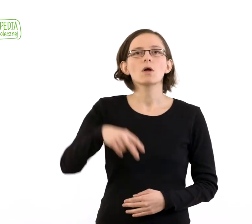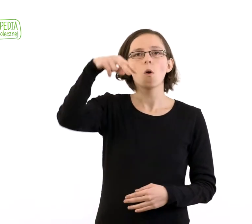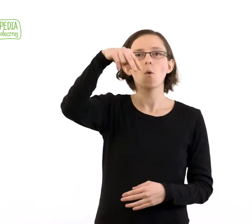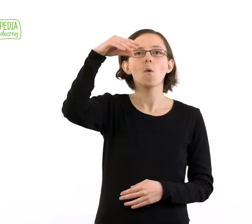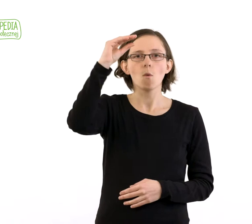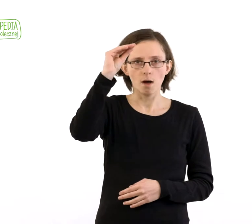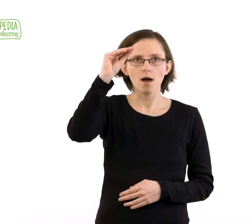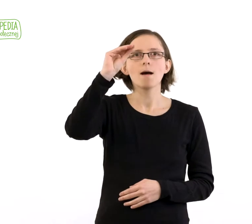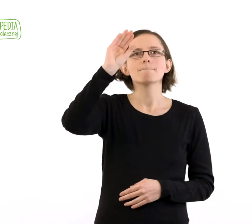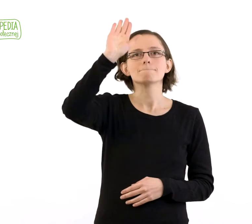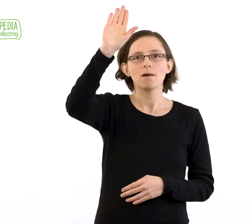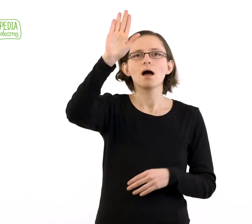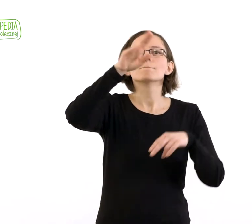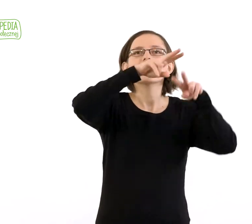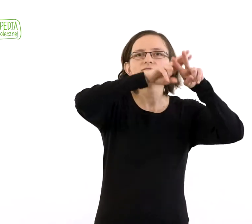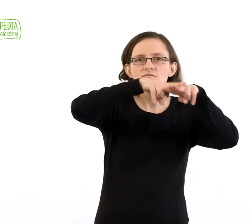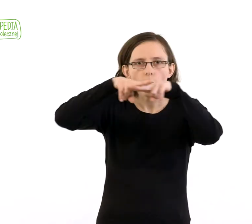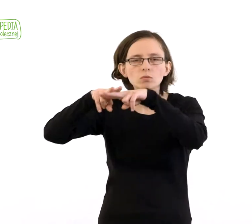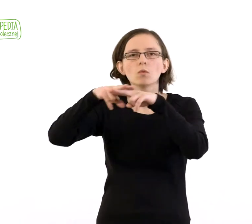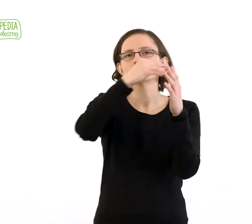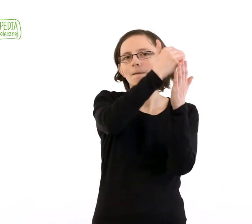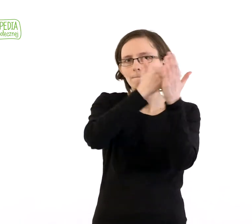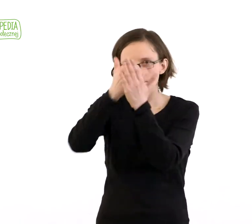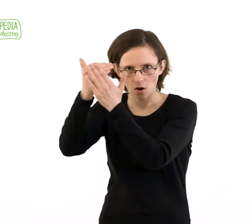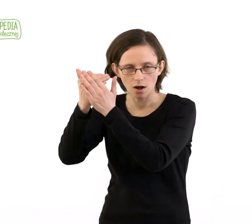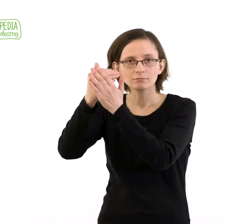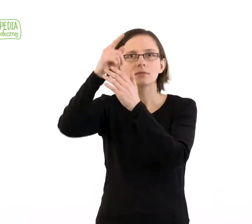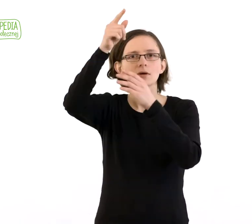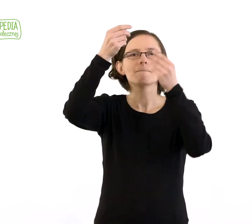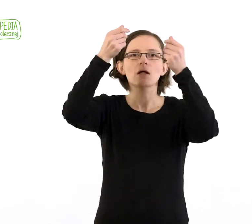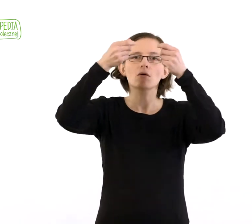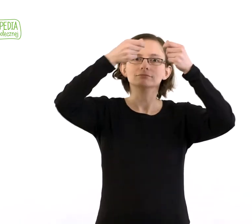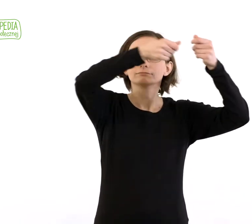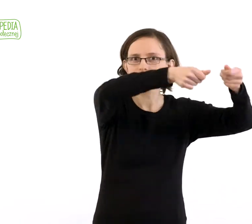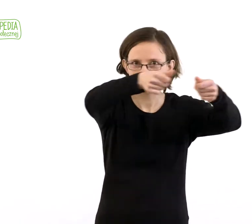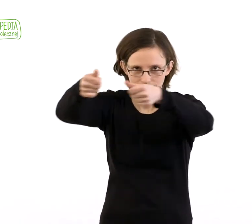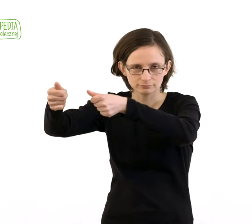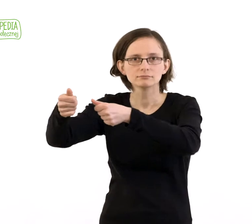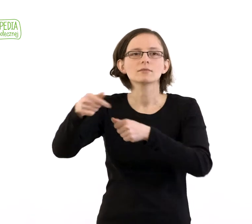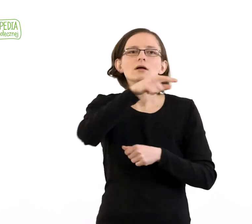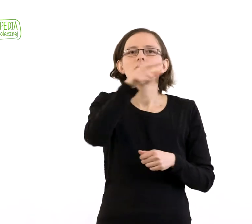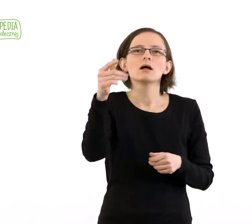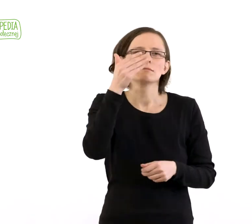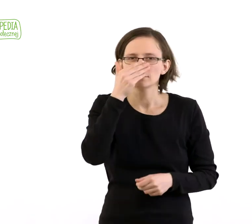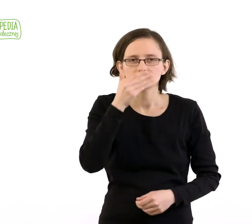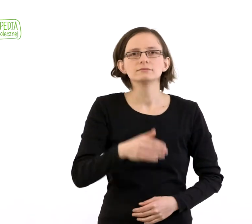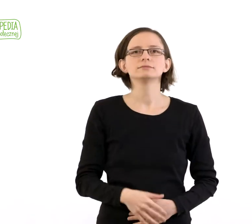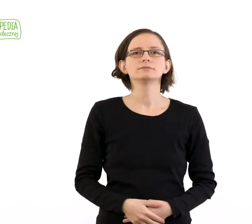Unia Europejska wydaje pieniądze za pośrednictwem funduszy i programów. Są to: